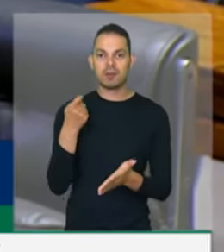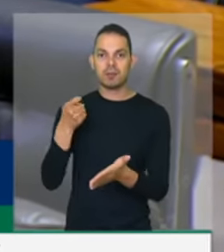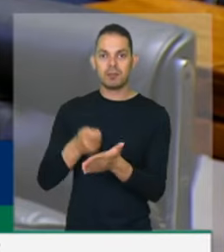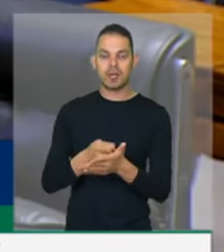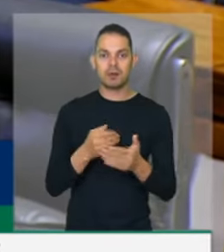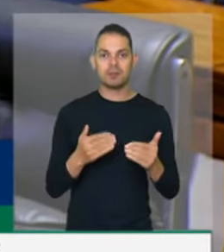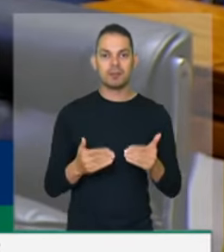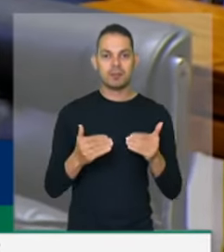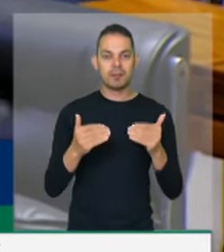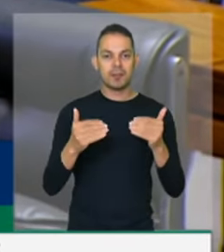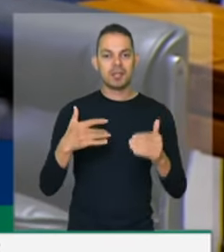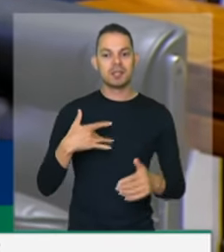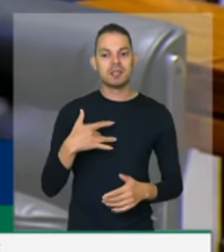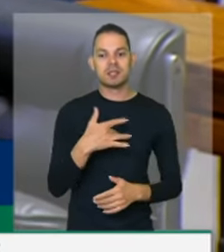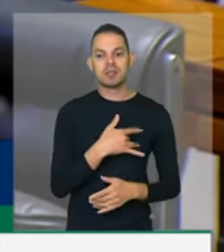HOJE PELO MINISTÉRIO DA